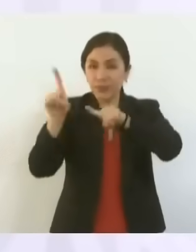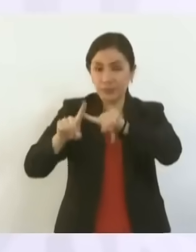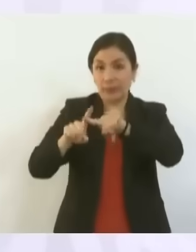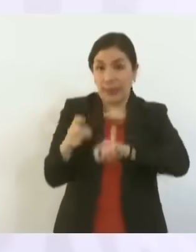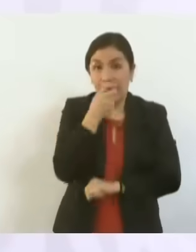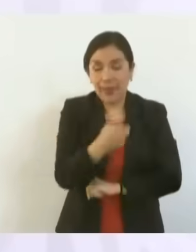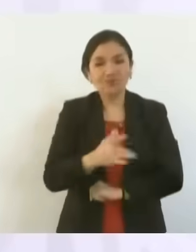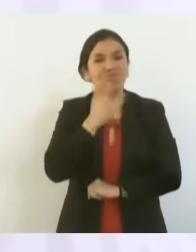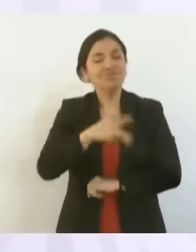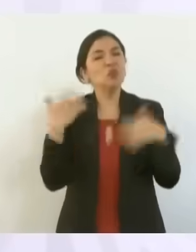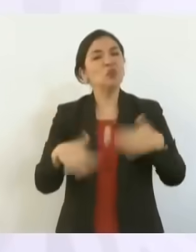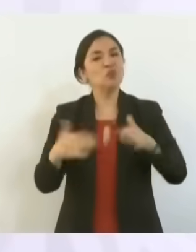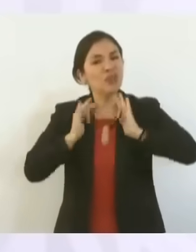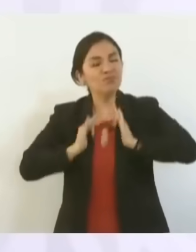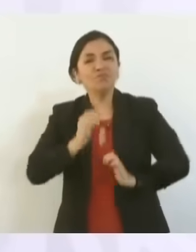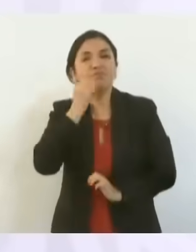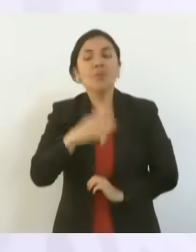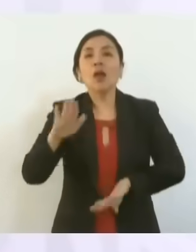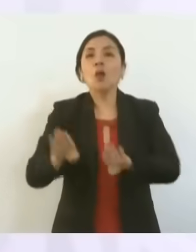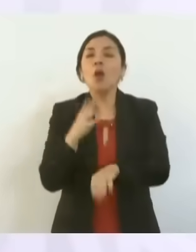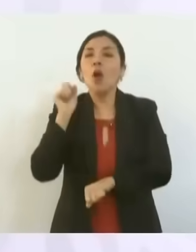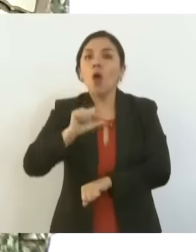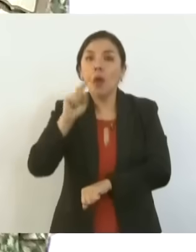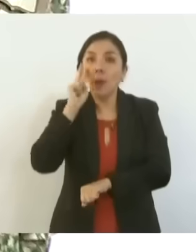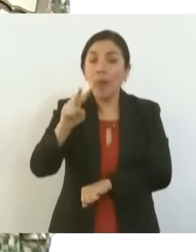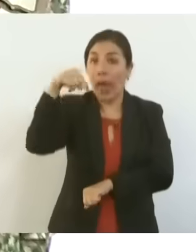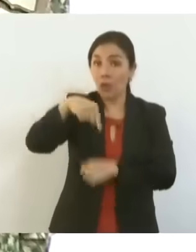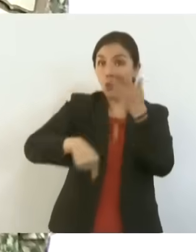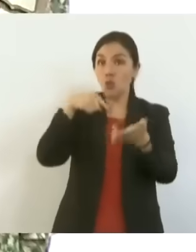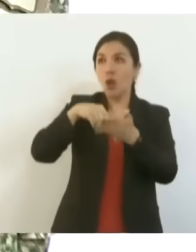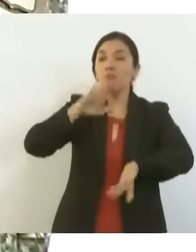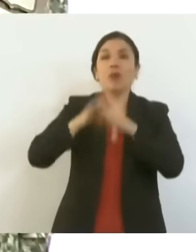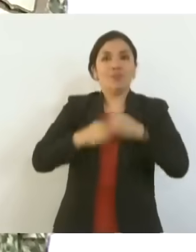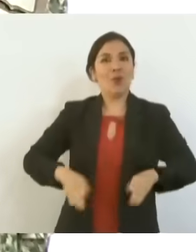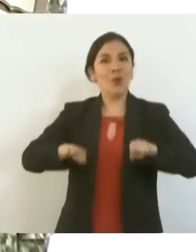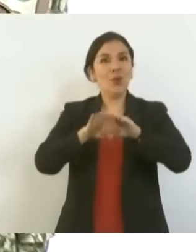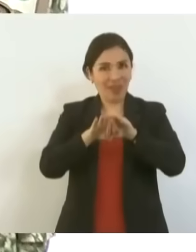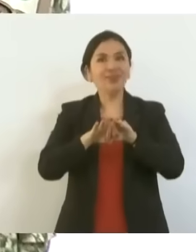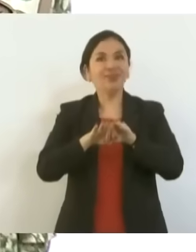de satisfacción encontrarnos en este significativo lugar para muchas y muchos